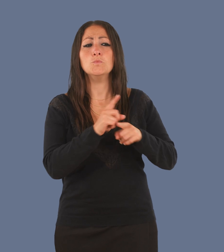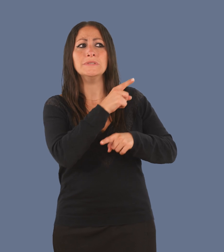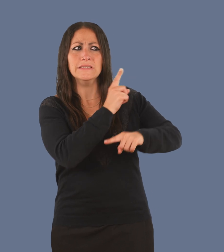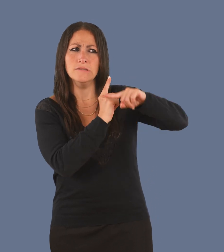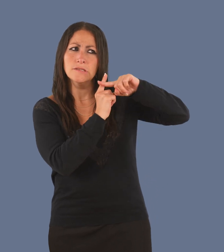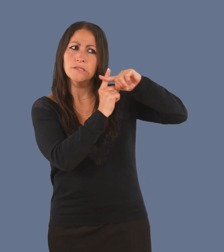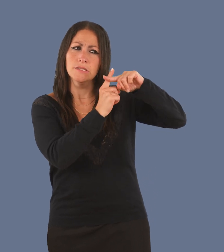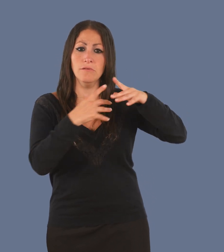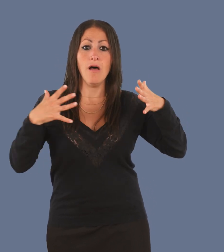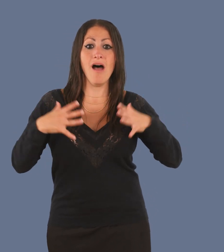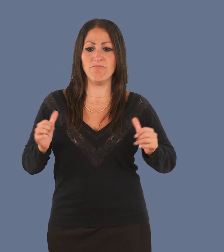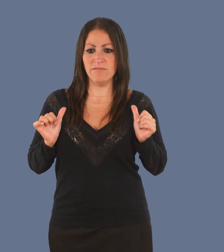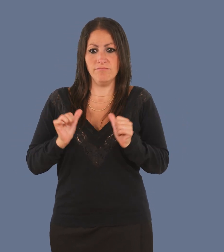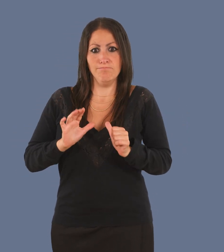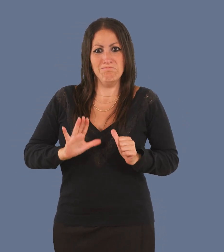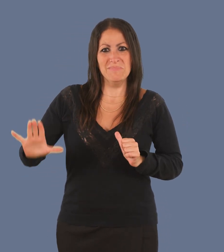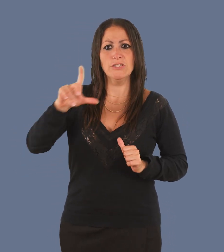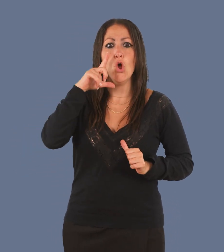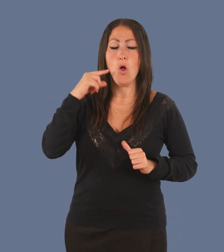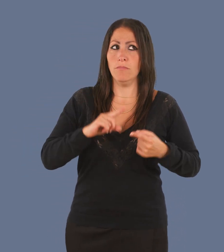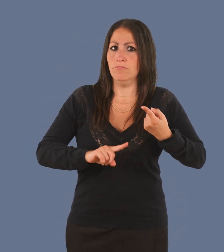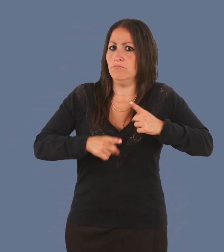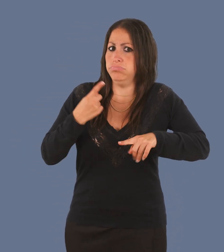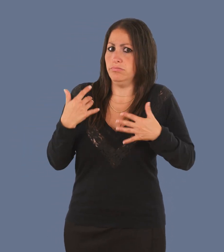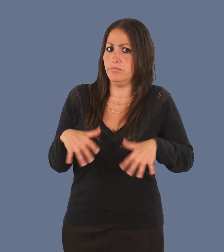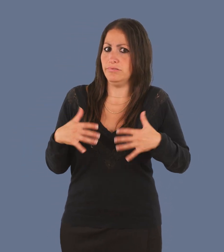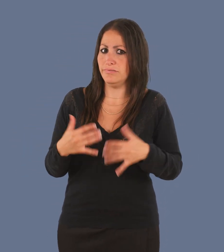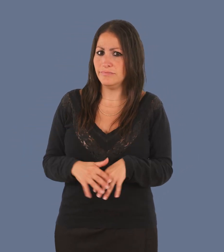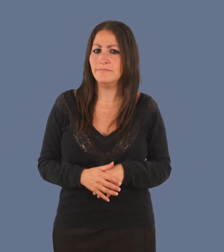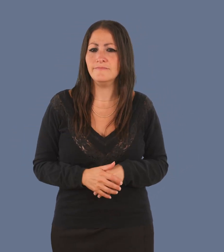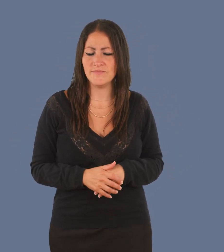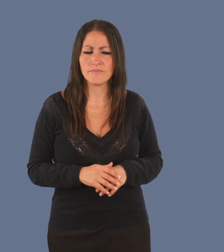où le costume masculin joue un rôle majeur.